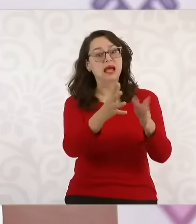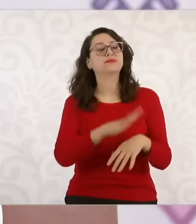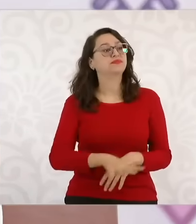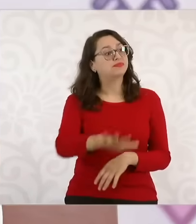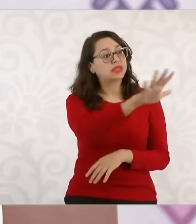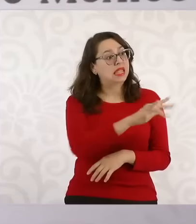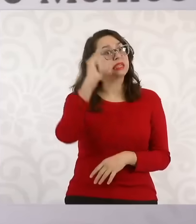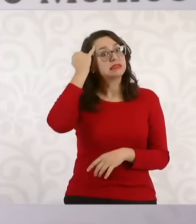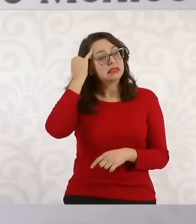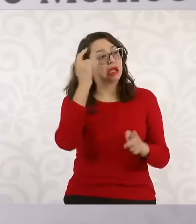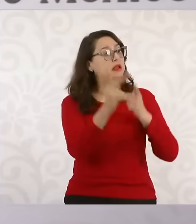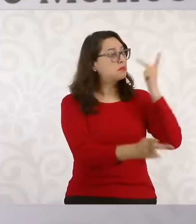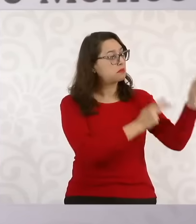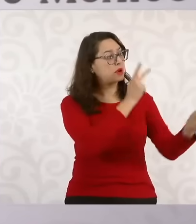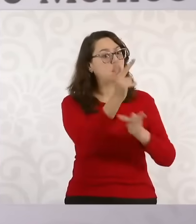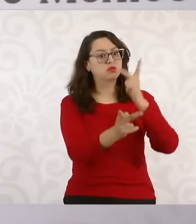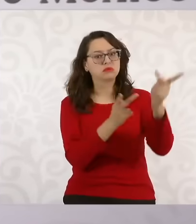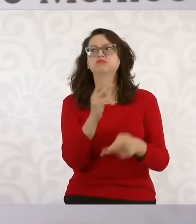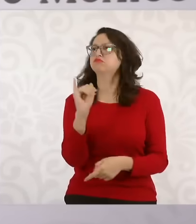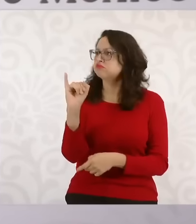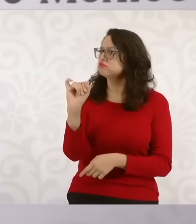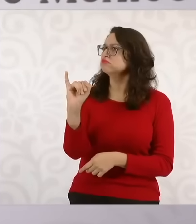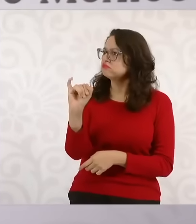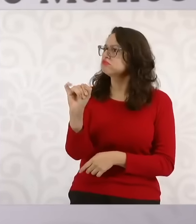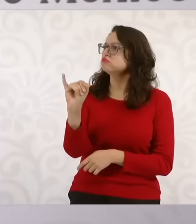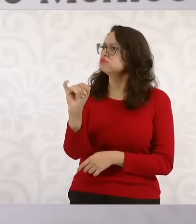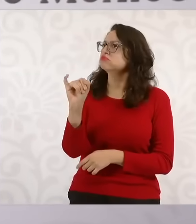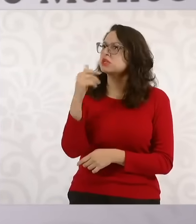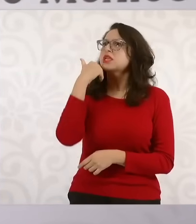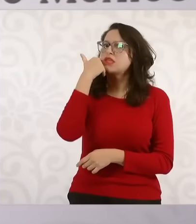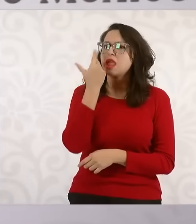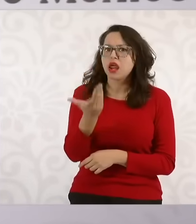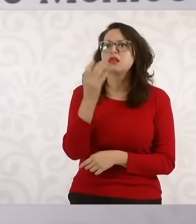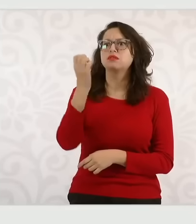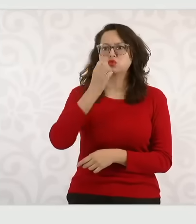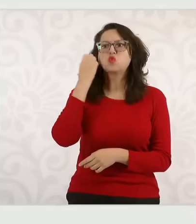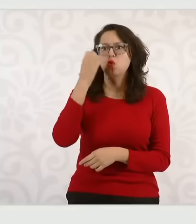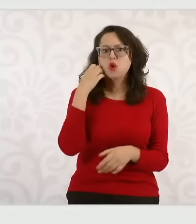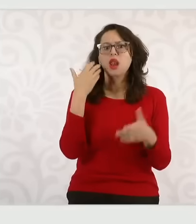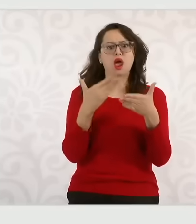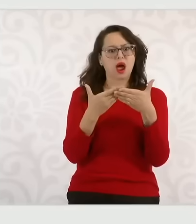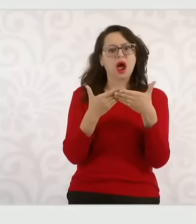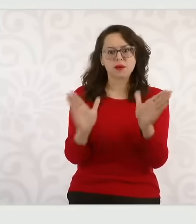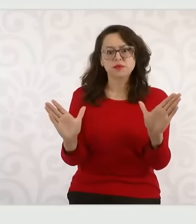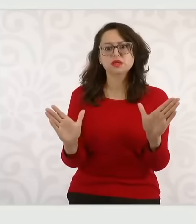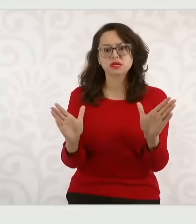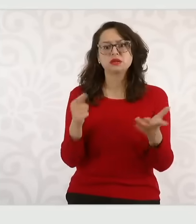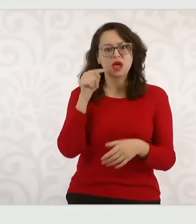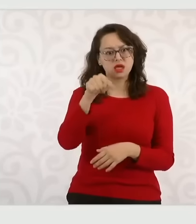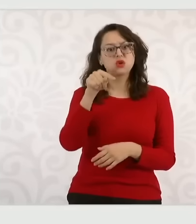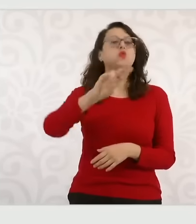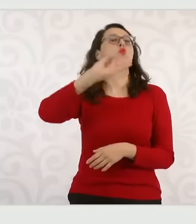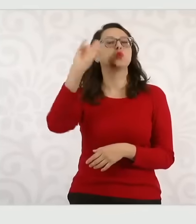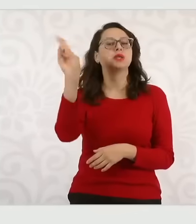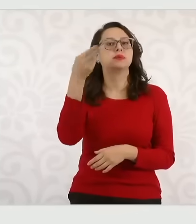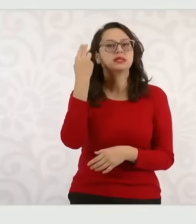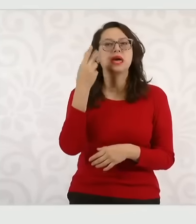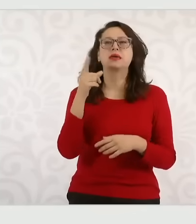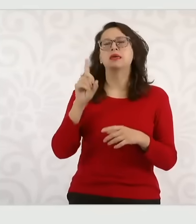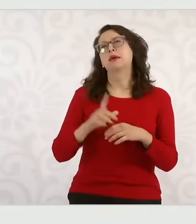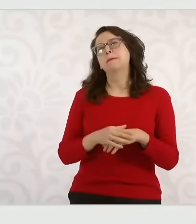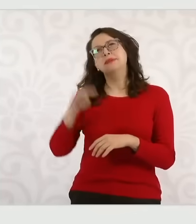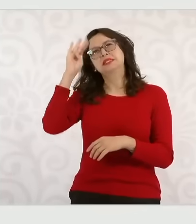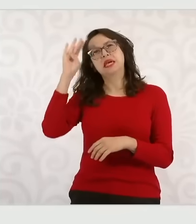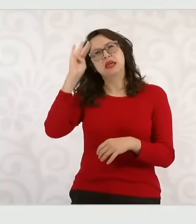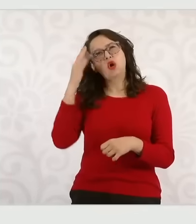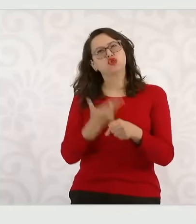ganó que la escuela e fuera una universidad porque se quería una clínica. Finalmente se decidió que